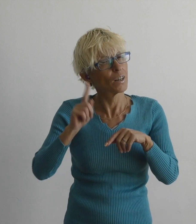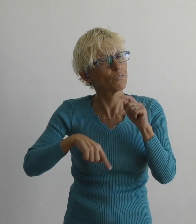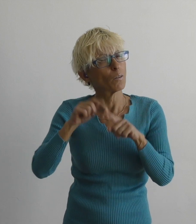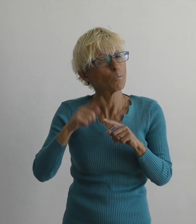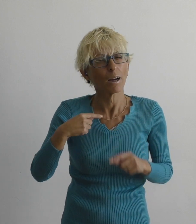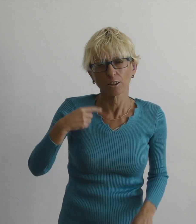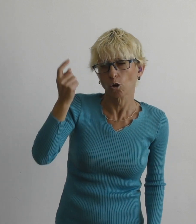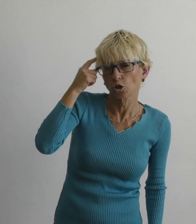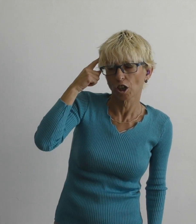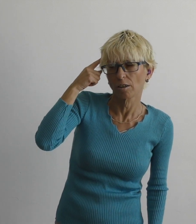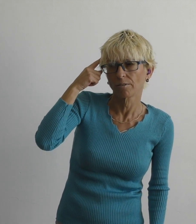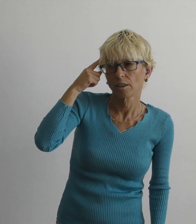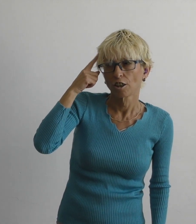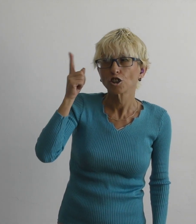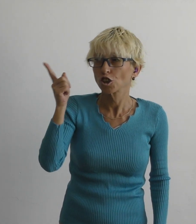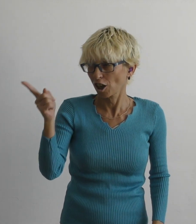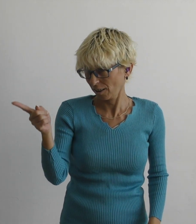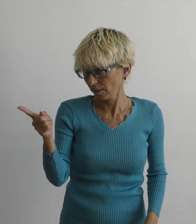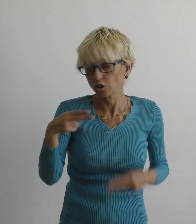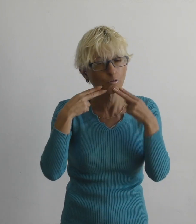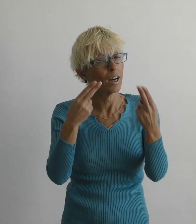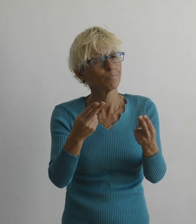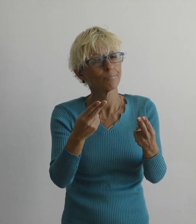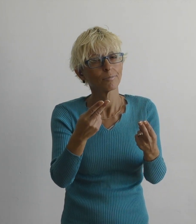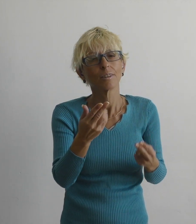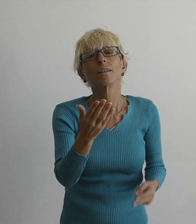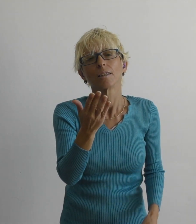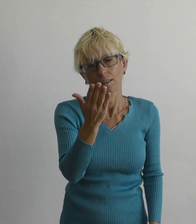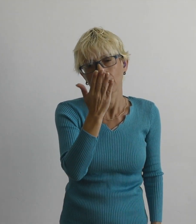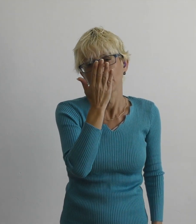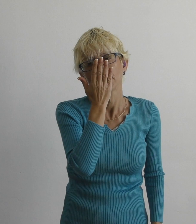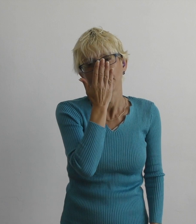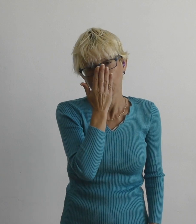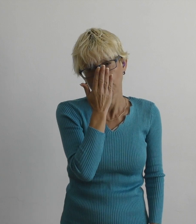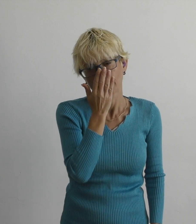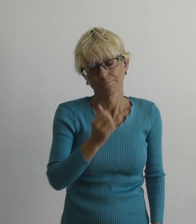ולפעמים אני חושב שהיא תשובה לאכזבות